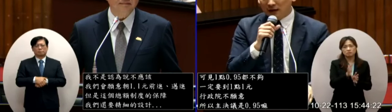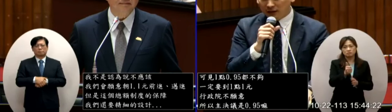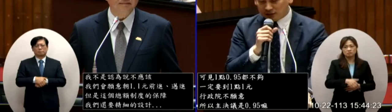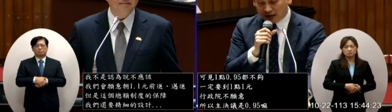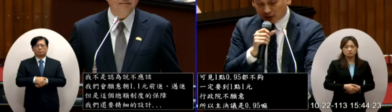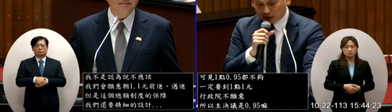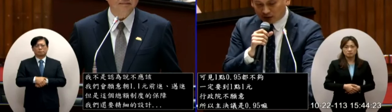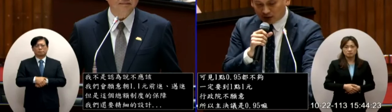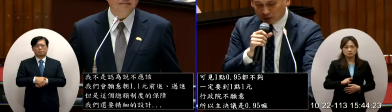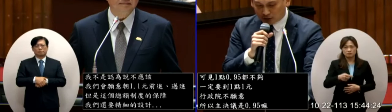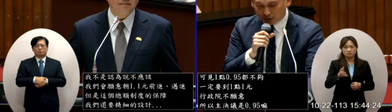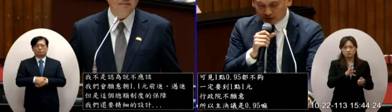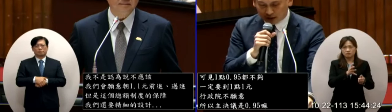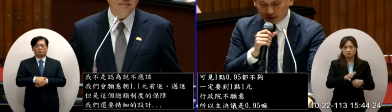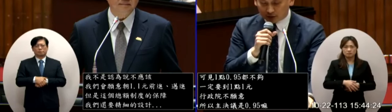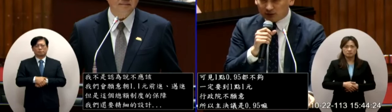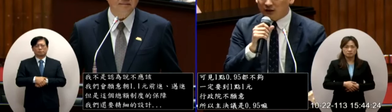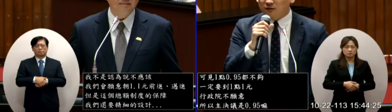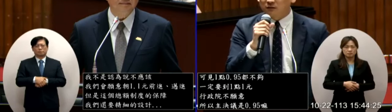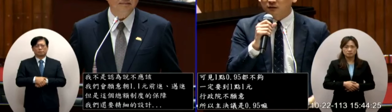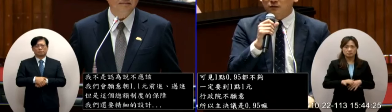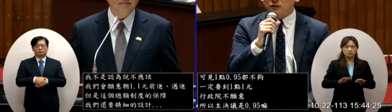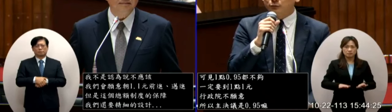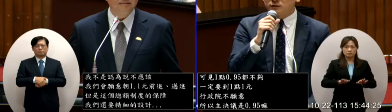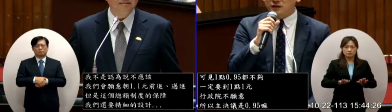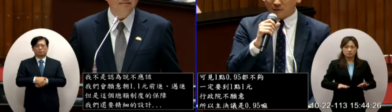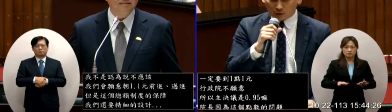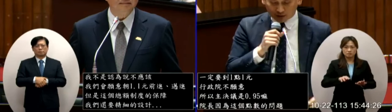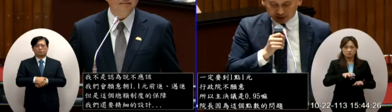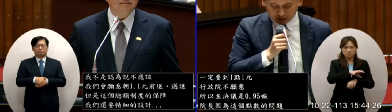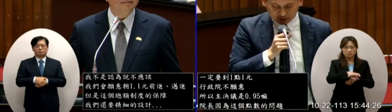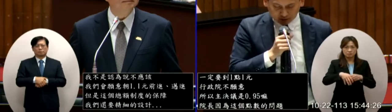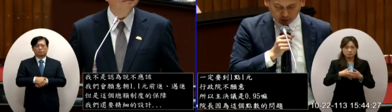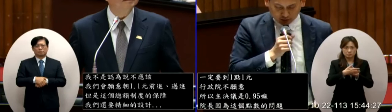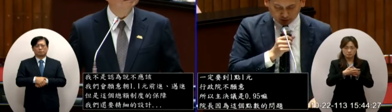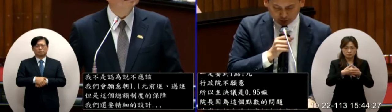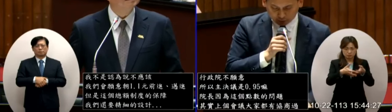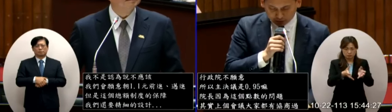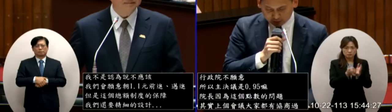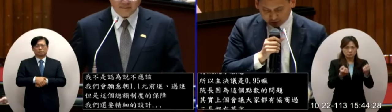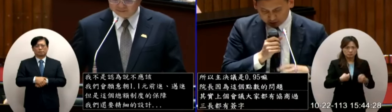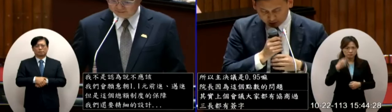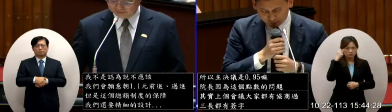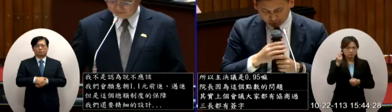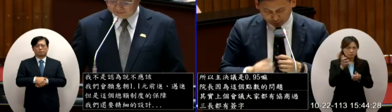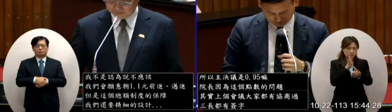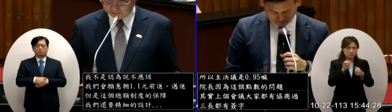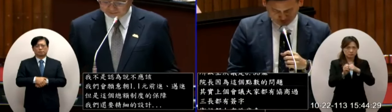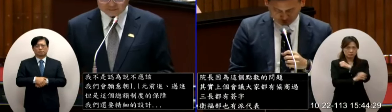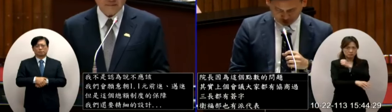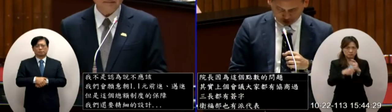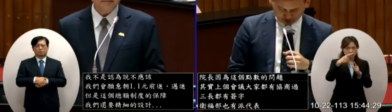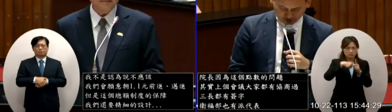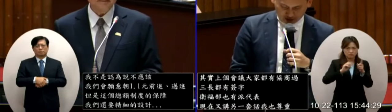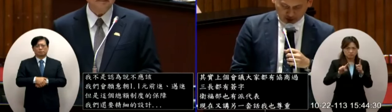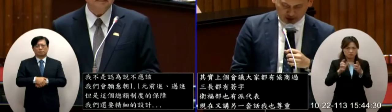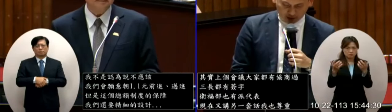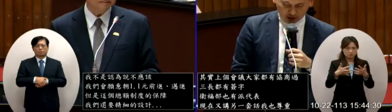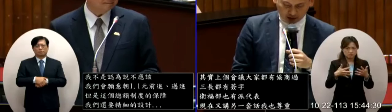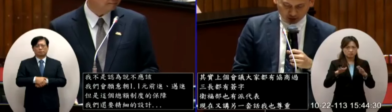那下一個問題 我想問一下 因為今天環境部也在嘛 問一個淨零的問題 因為我今天有媒體有報導